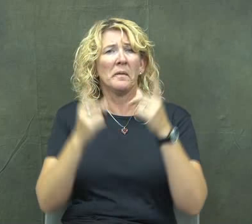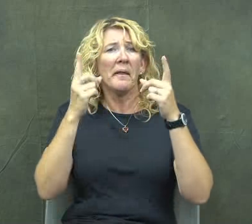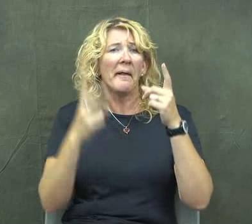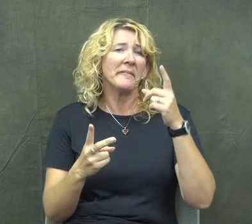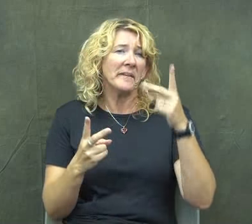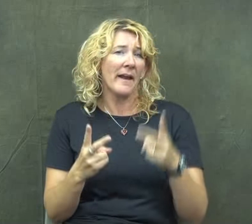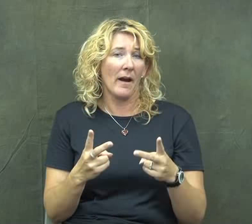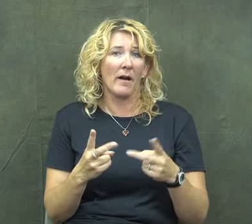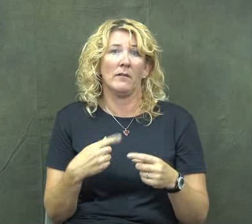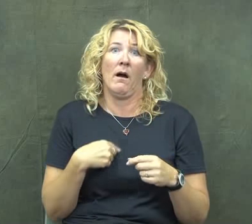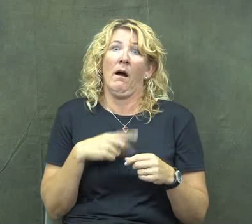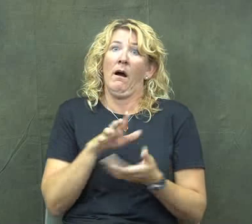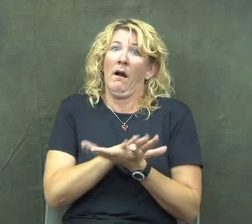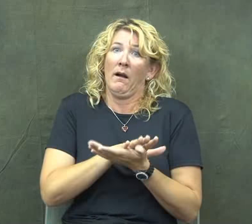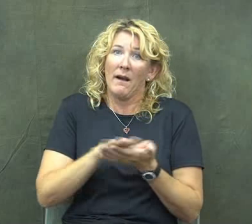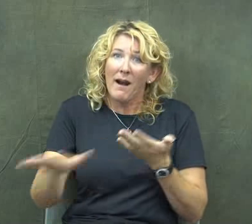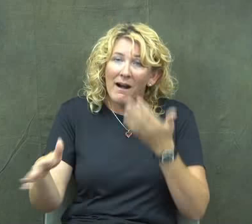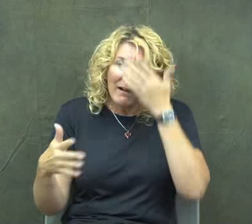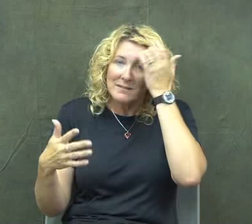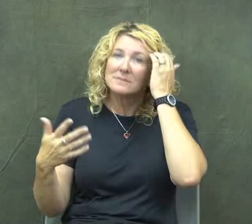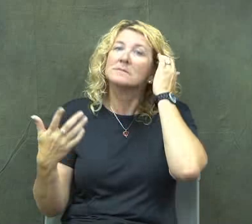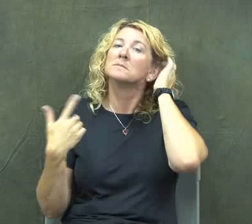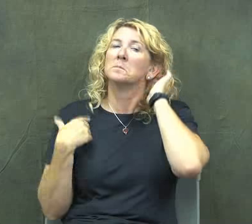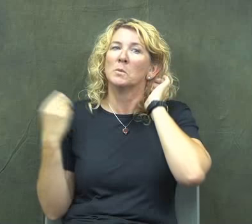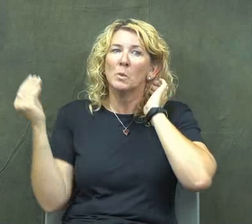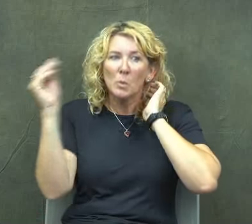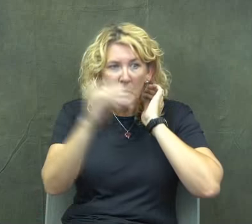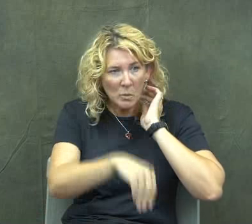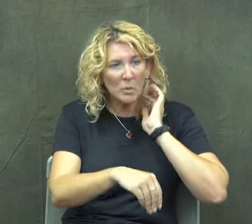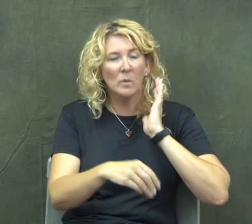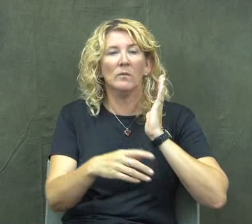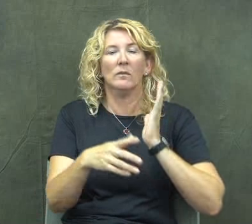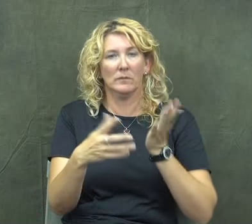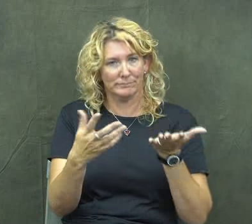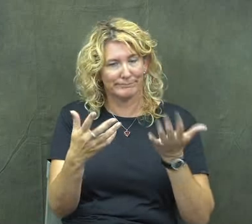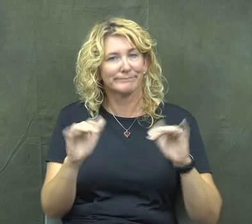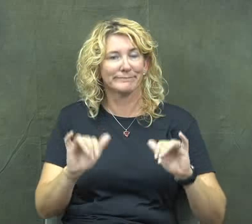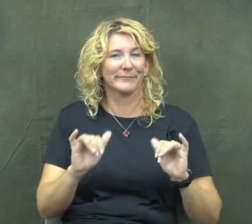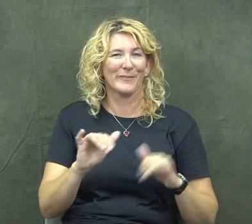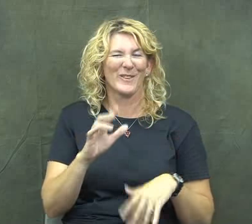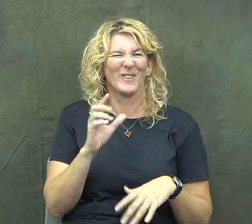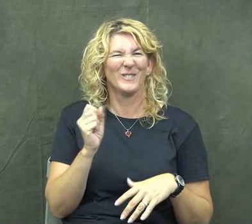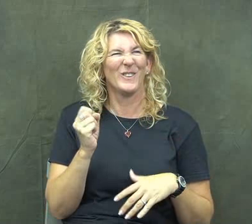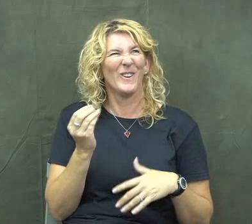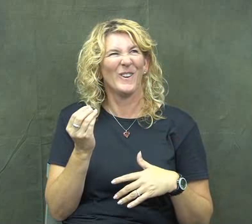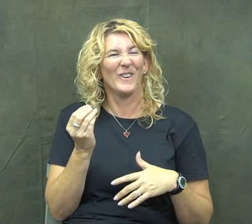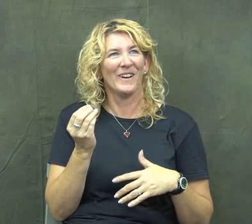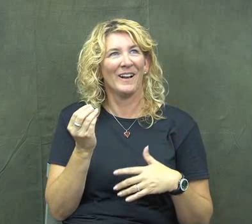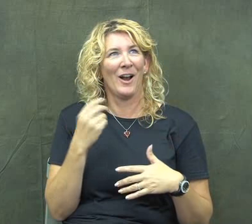y escuela para sordos oportunidades, ambas. Pensamos que eso era muy bueno, y nos mudamos aquí.